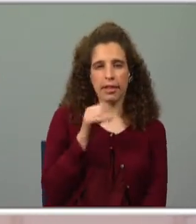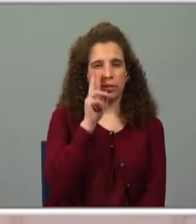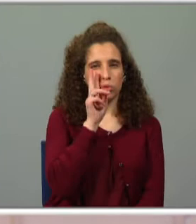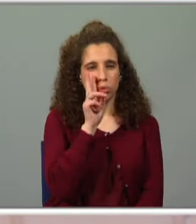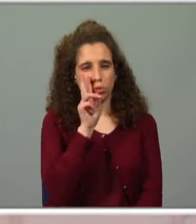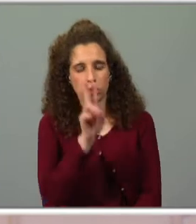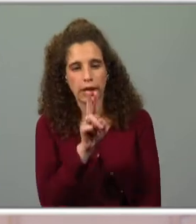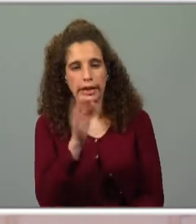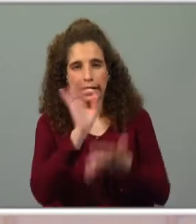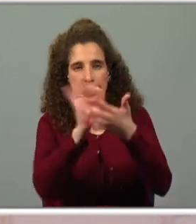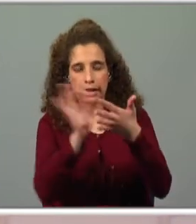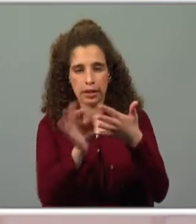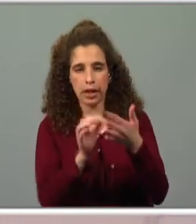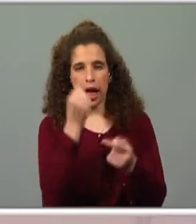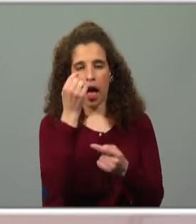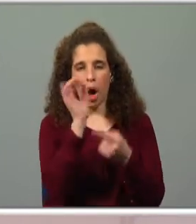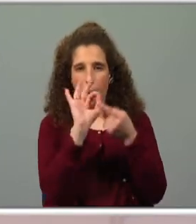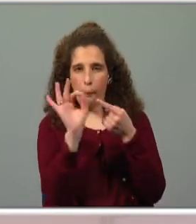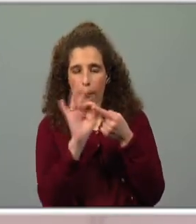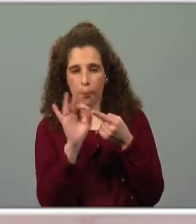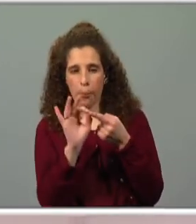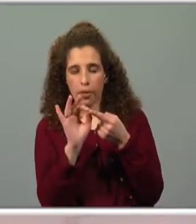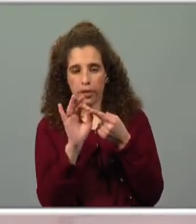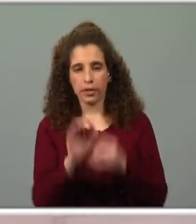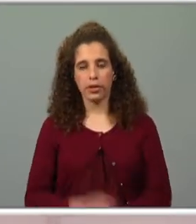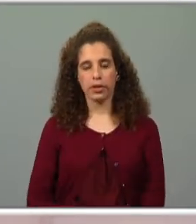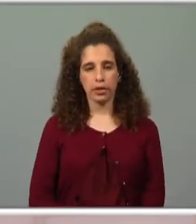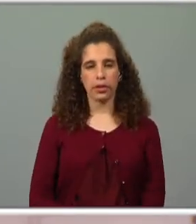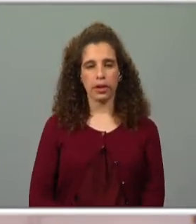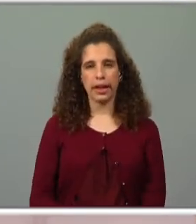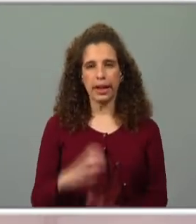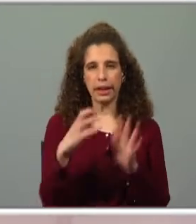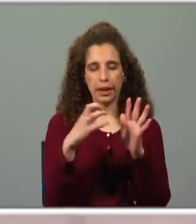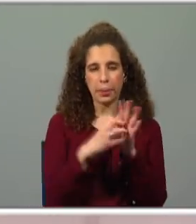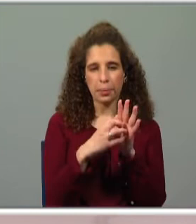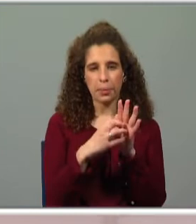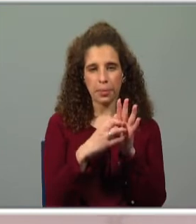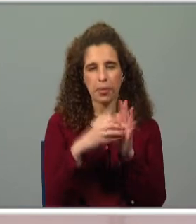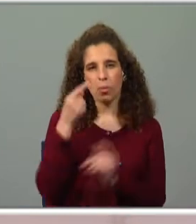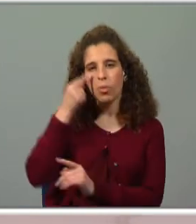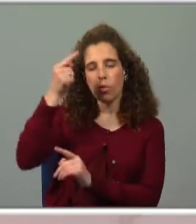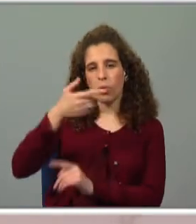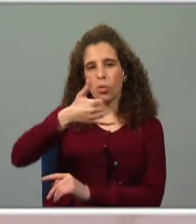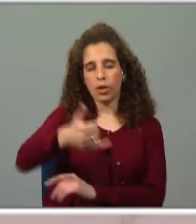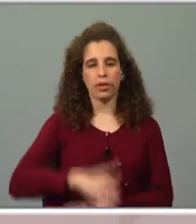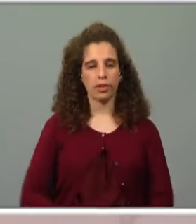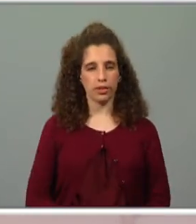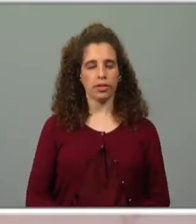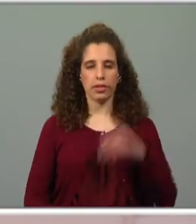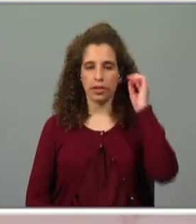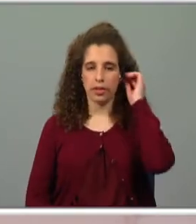e descrever ao pormenor abaixo a imagem que te vou apresentar de seguida e claro 並在下面詳細描述圖像我會很快和當然地呈現給你